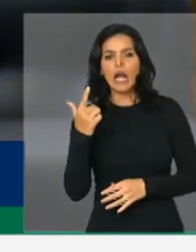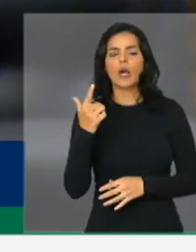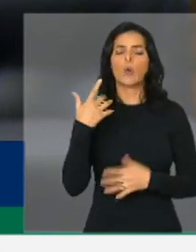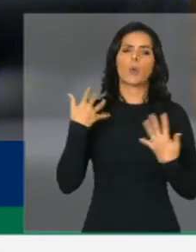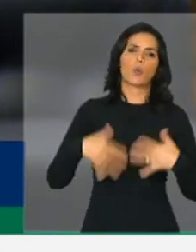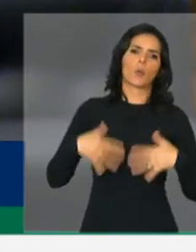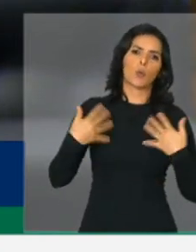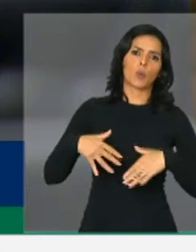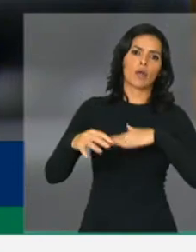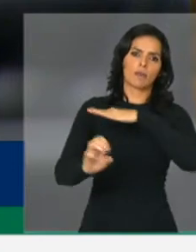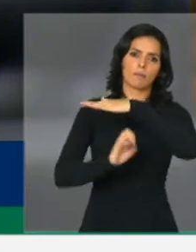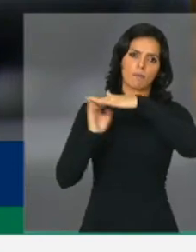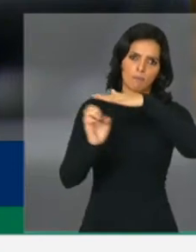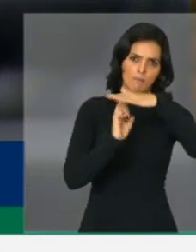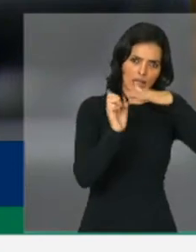O RELATOR TRAZ PARA ESSE PLENÁRIO É O REMÉDIO QUE